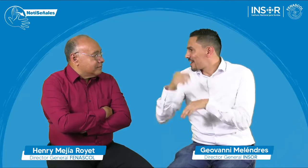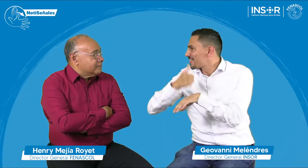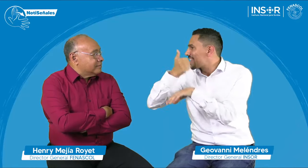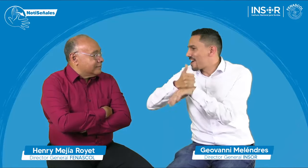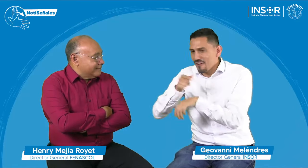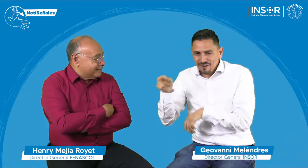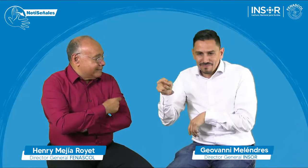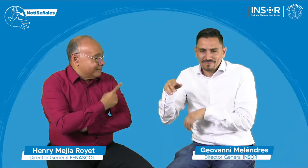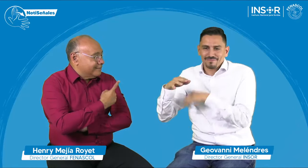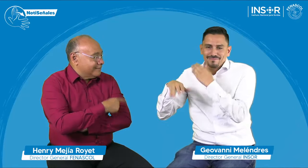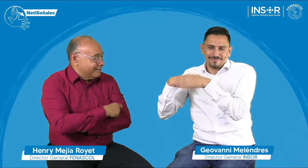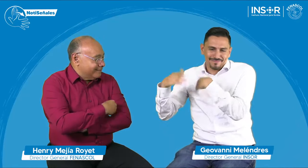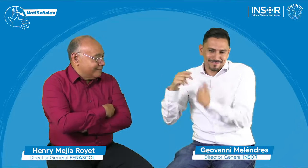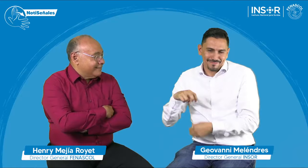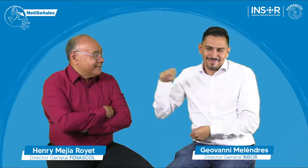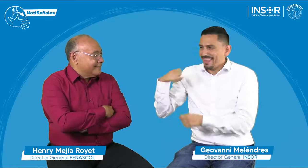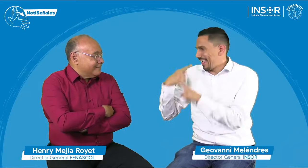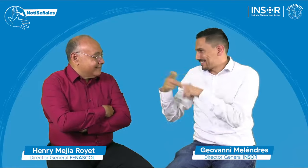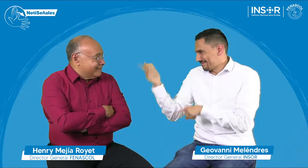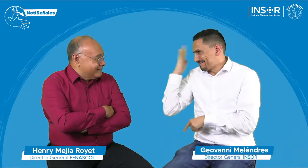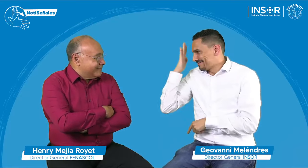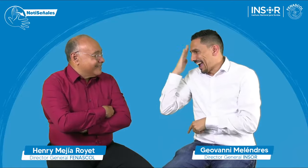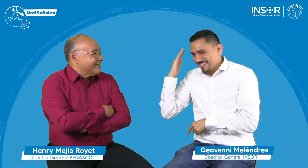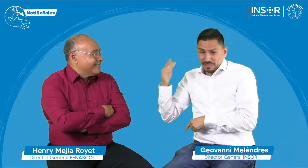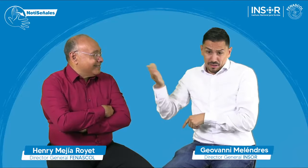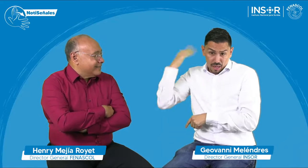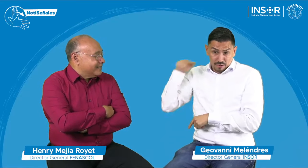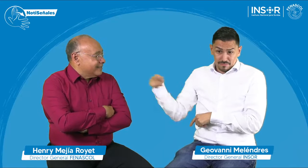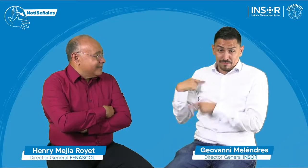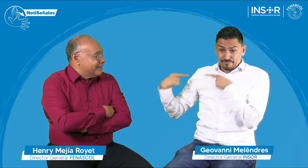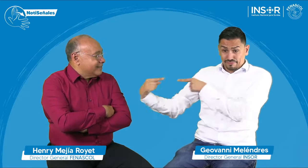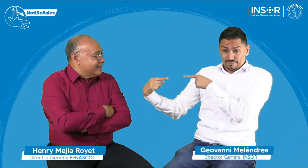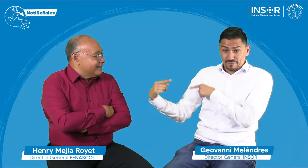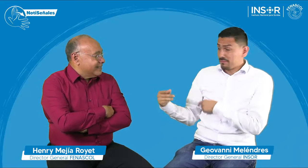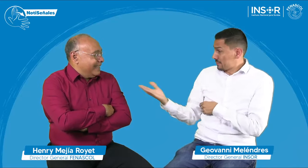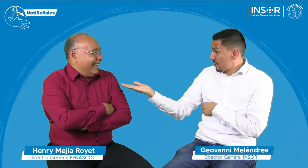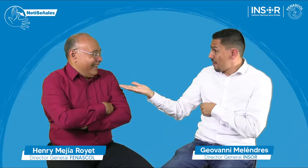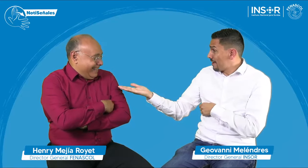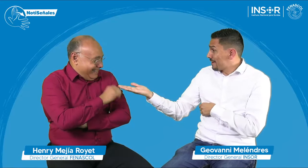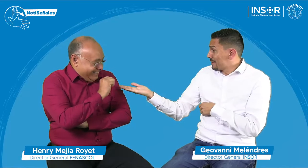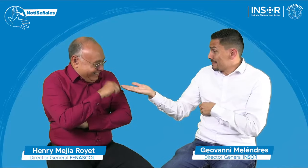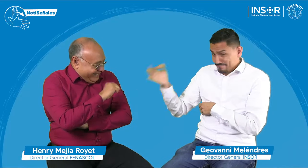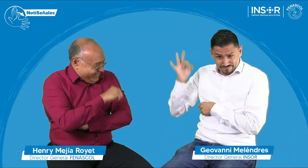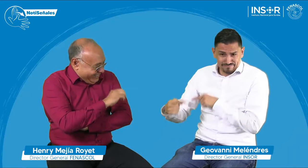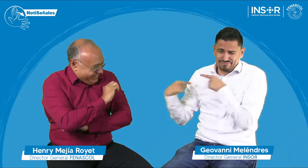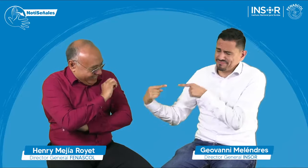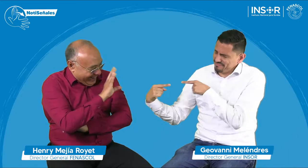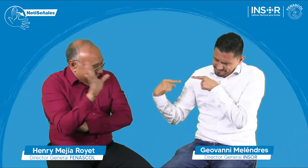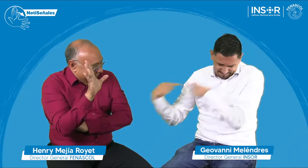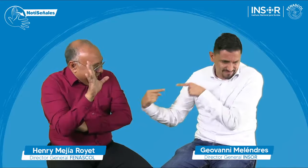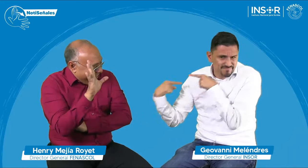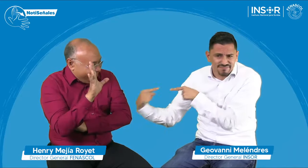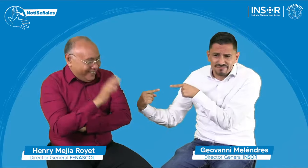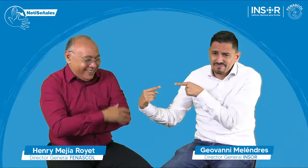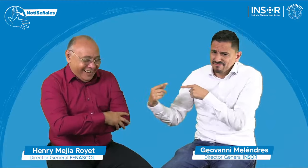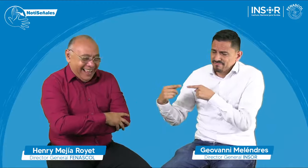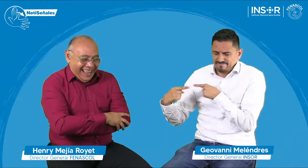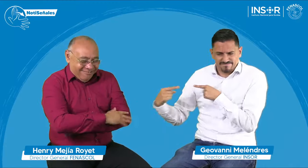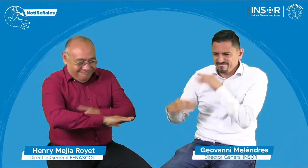del comité directivo de posteriormente presidente y bueno como tú lo sabes ya